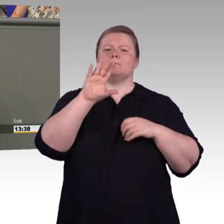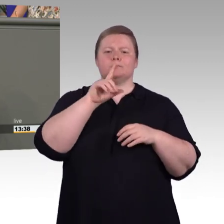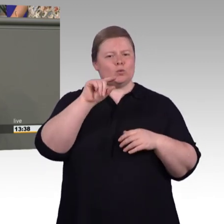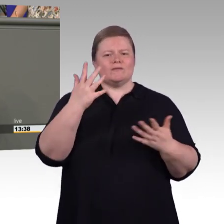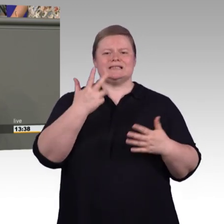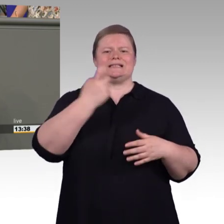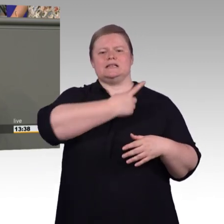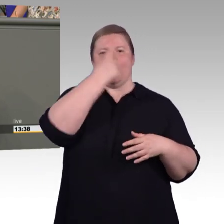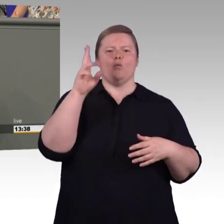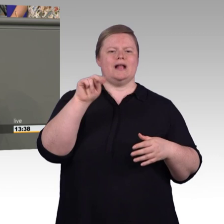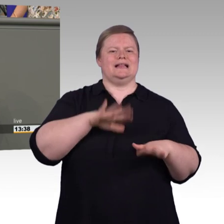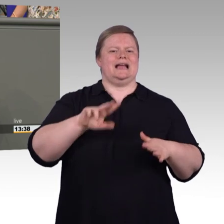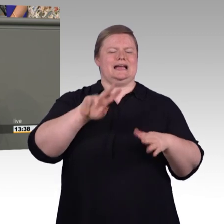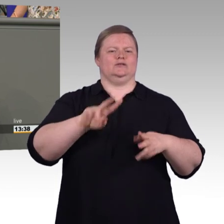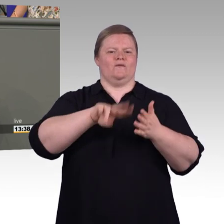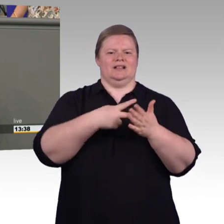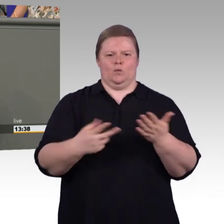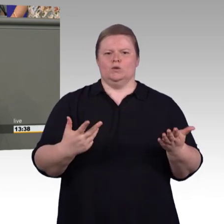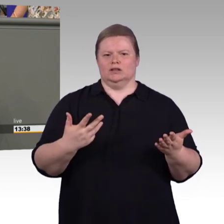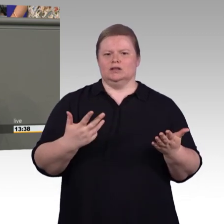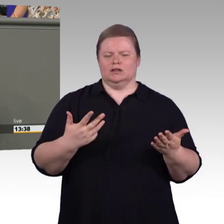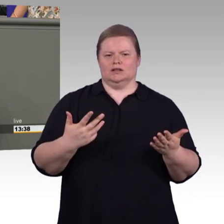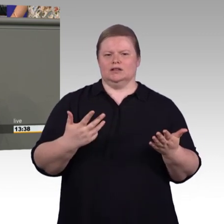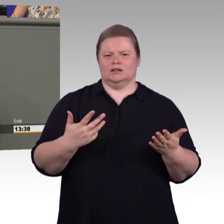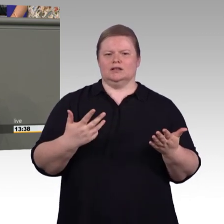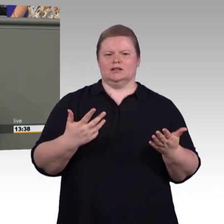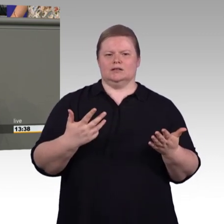nach einem besseren Kindeswohl, nach einem Verbot von Diskriminierung,